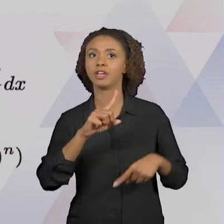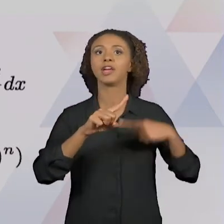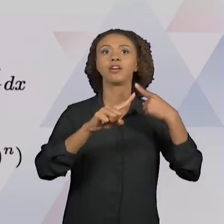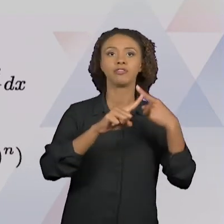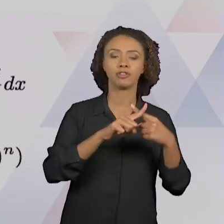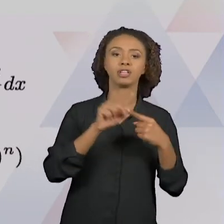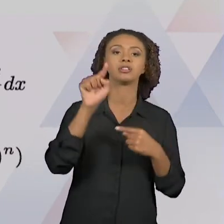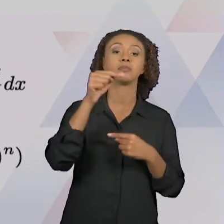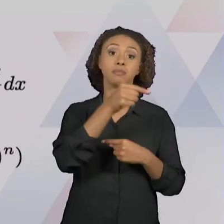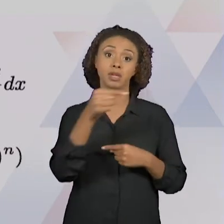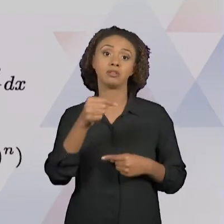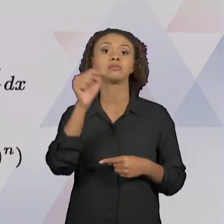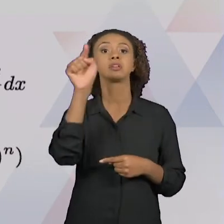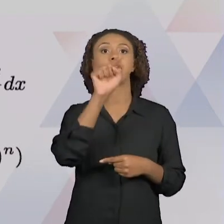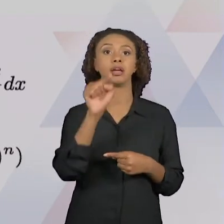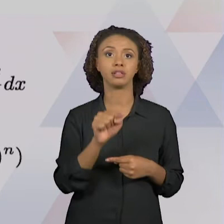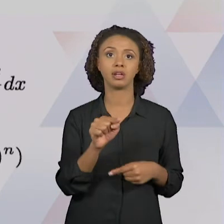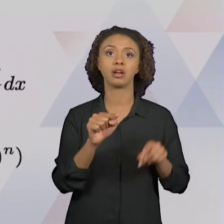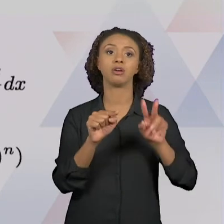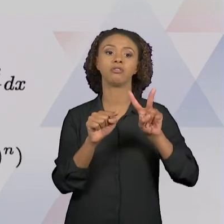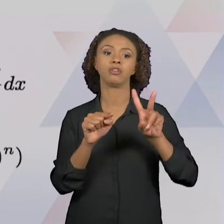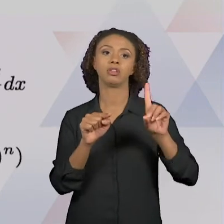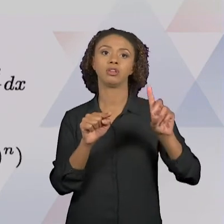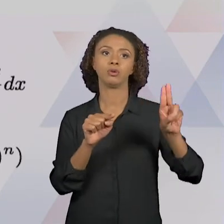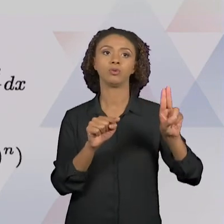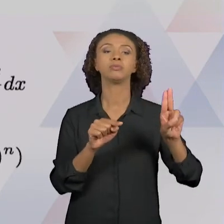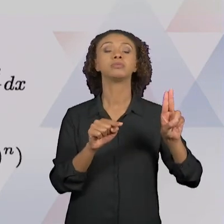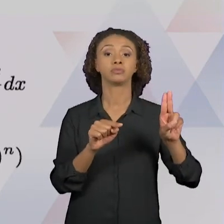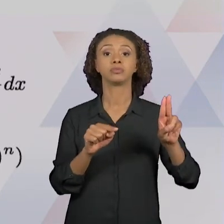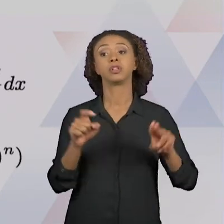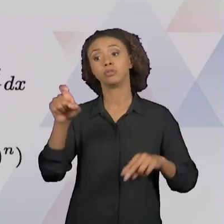ESSA INTEGRAL AQUI. "X" COSSENO, ENTÃO A GENTE